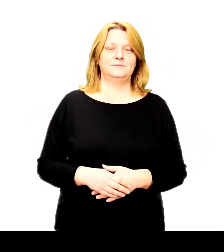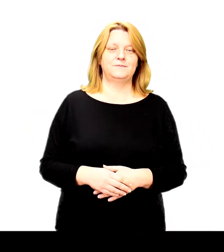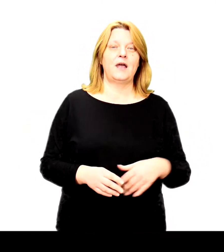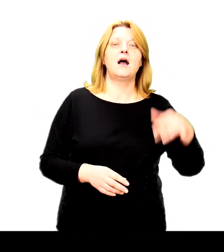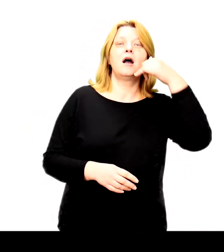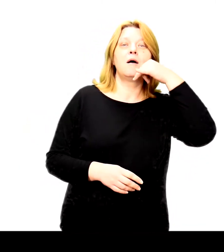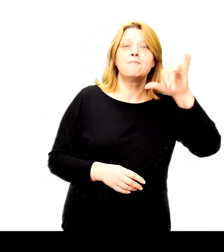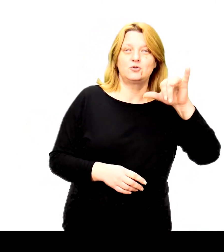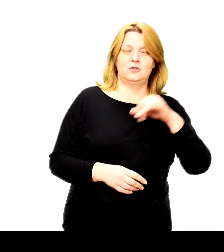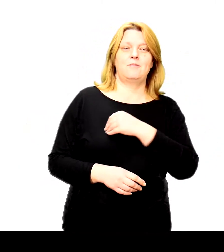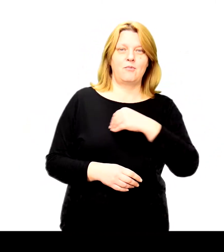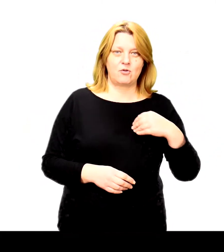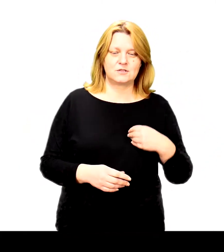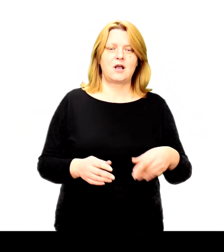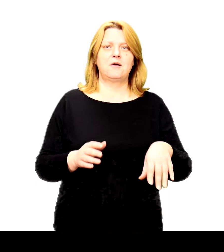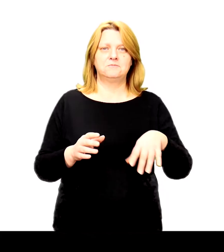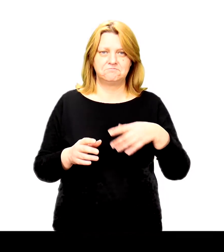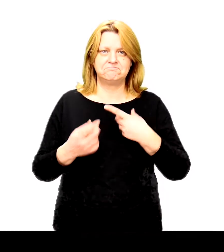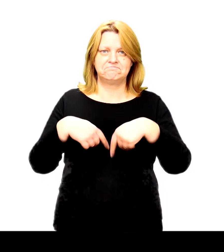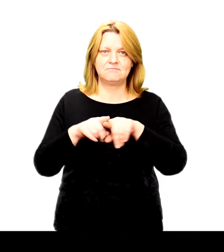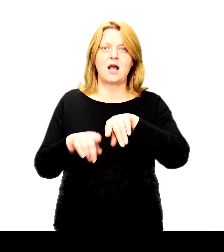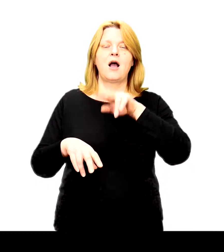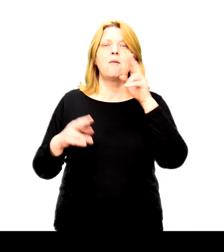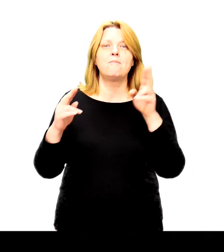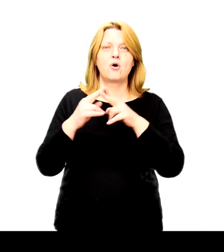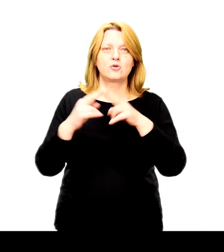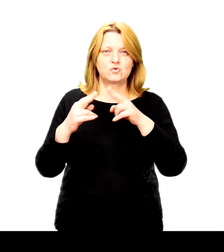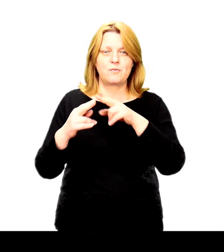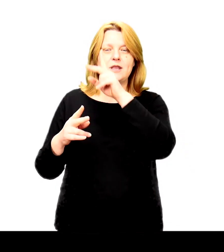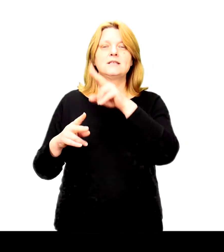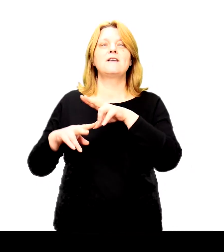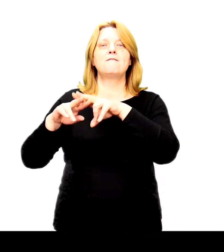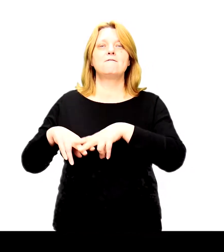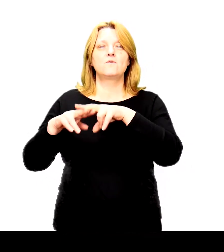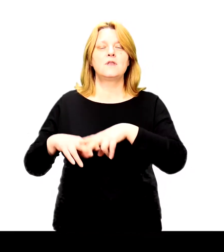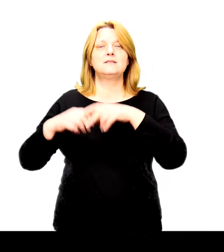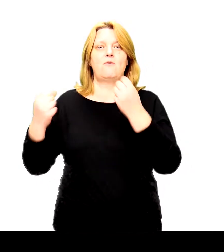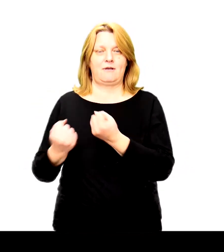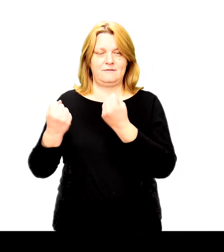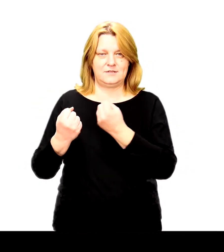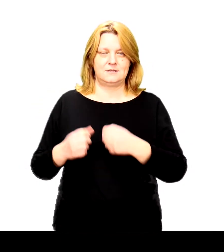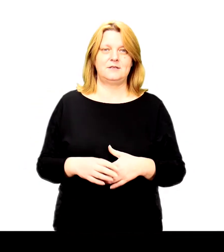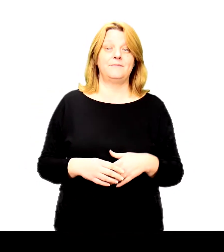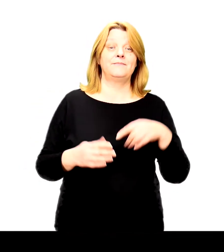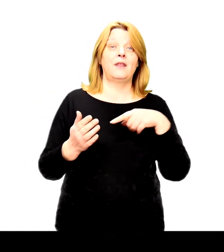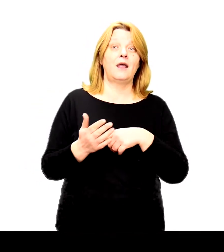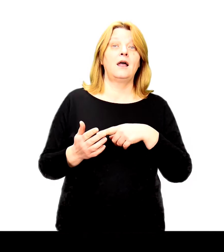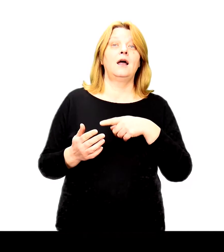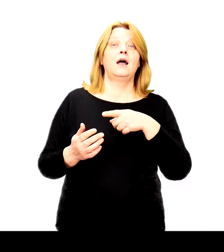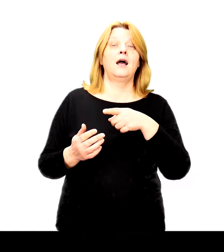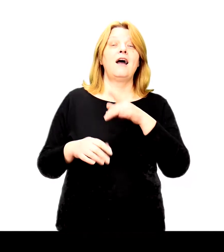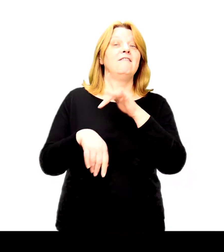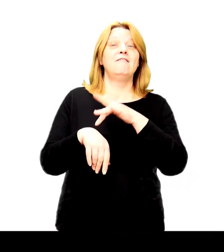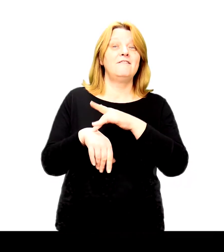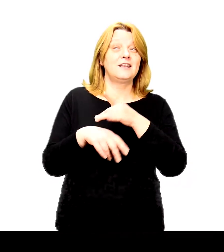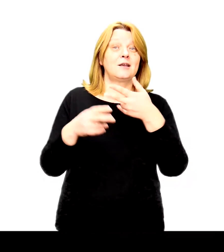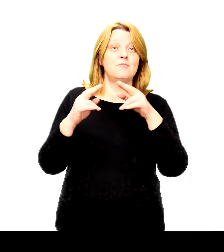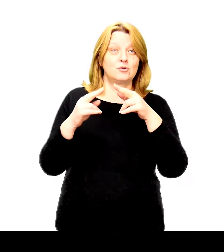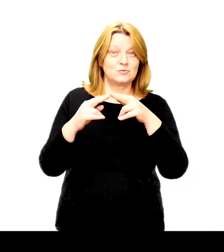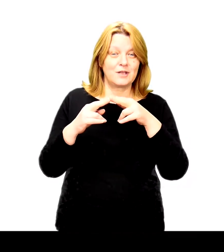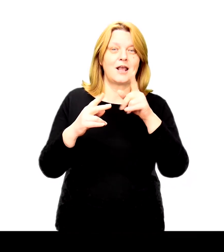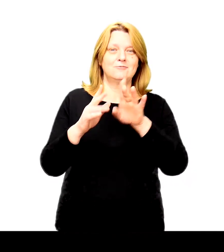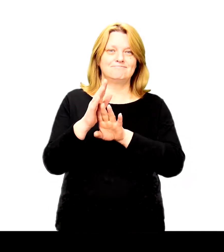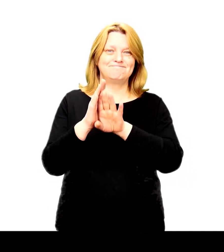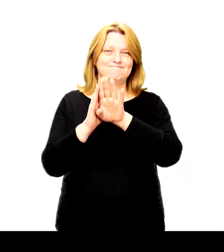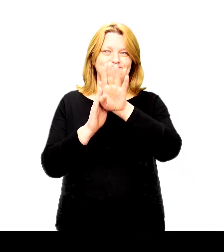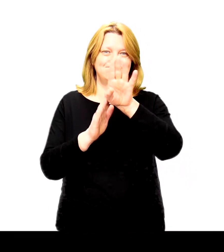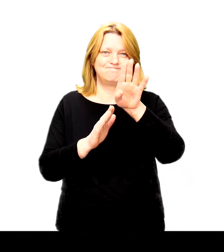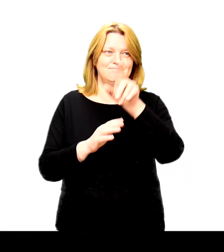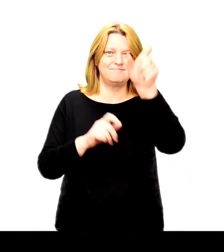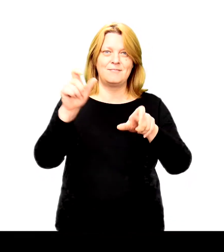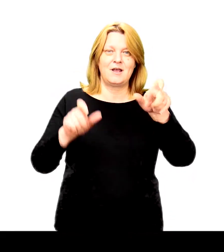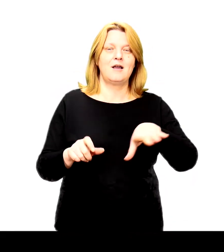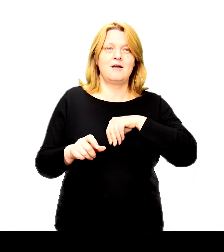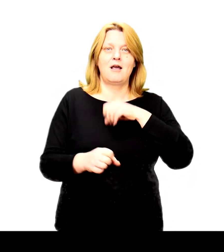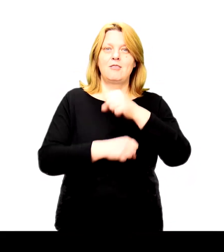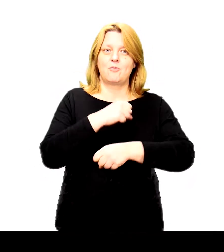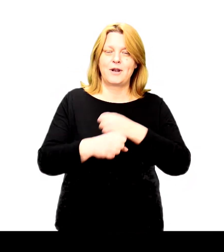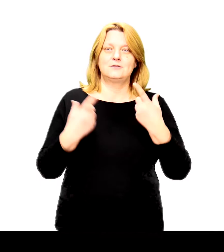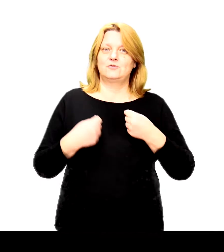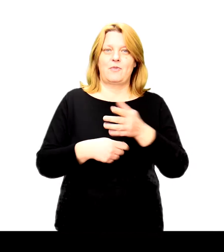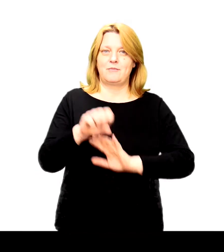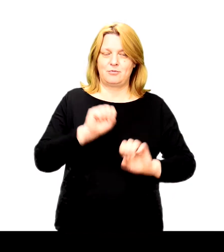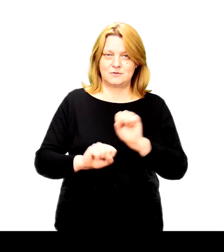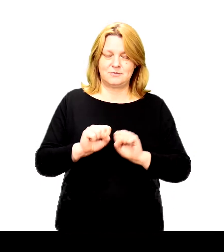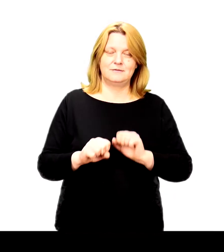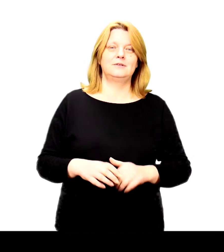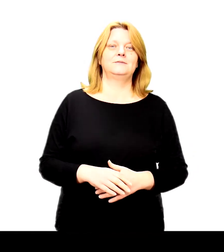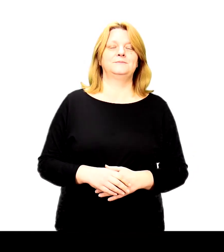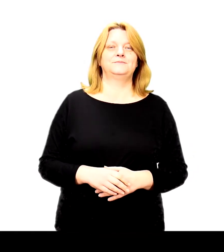Poczta Polska zawarła porozumienie z Fundacją Aktywizacja. Jego efektem będzie wzrost zatrudnienia osób z niepełnosprawnościami.